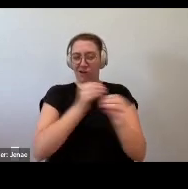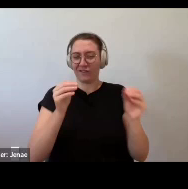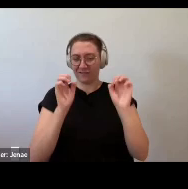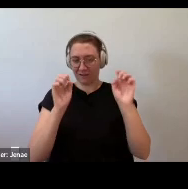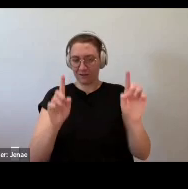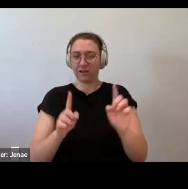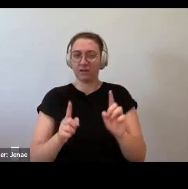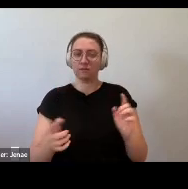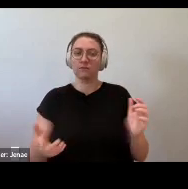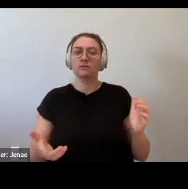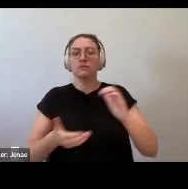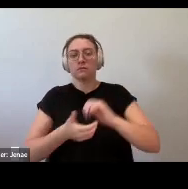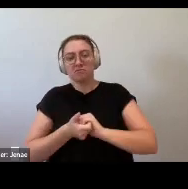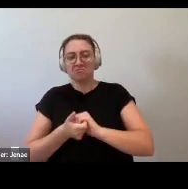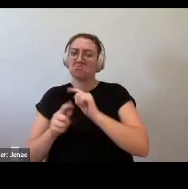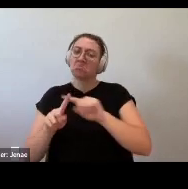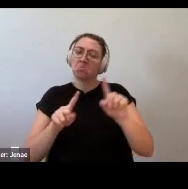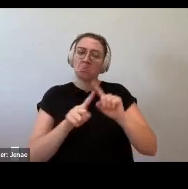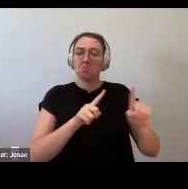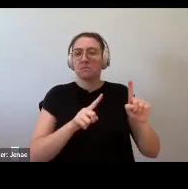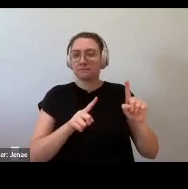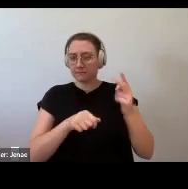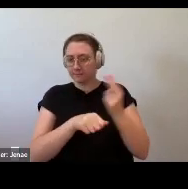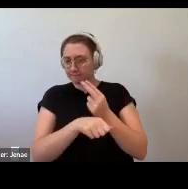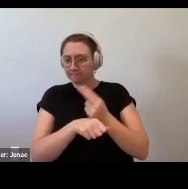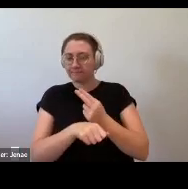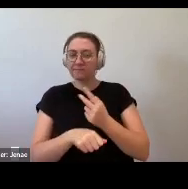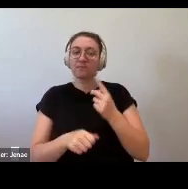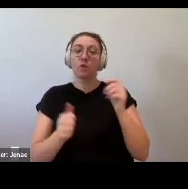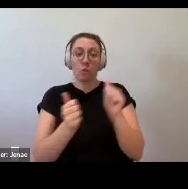Colaboramos con el Departamento de Educación en diversas iniciativas,